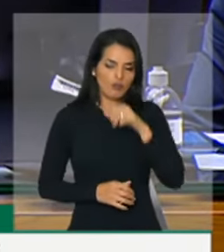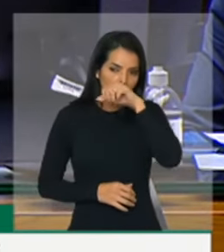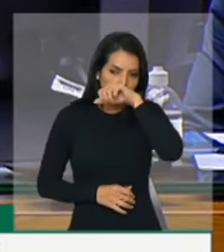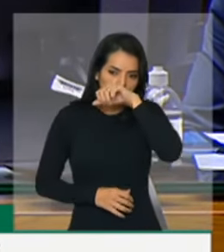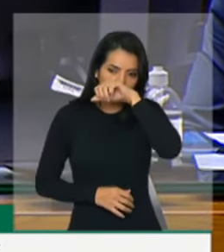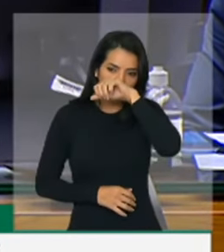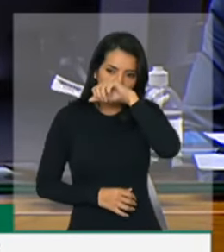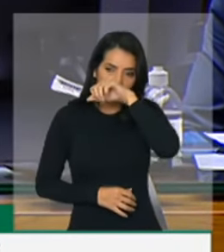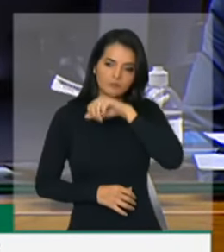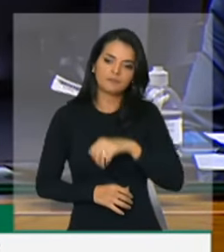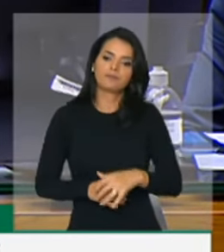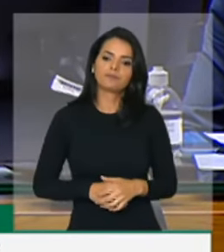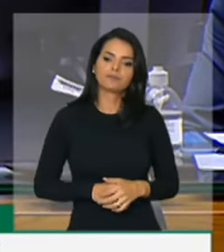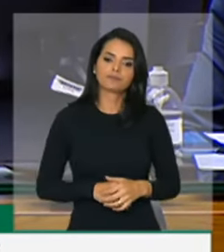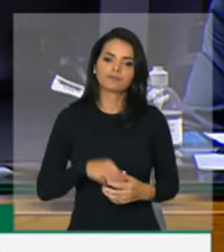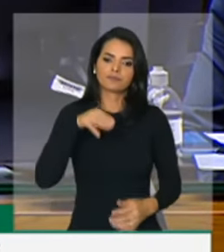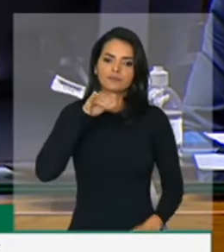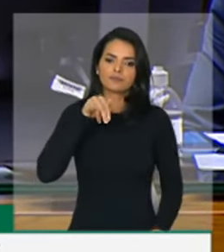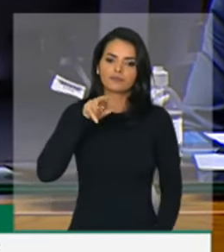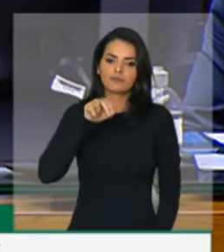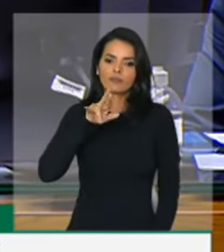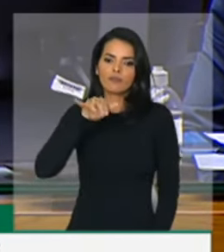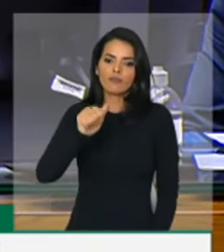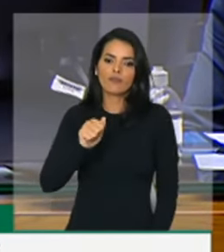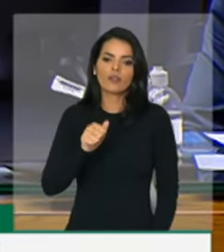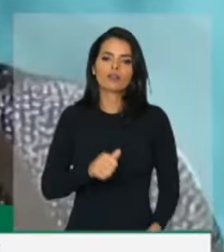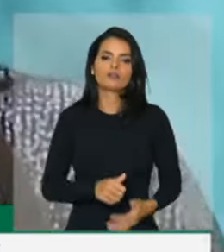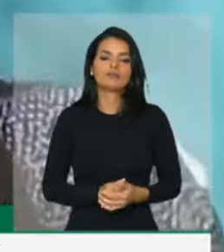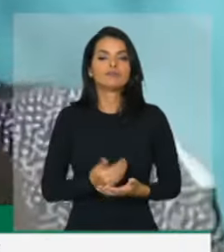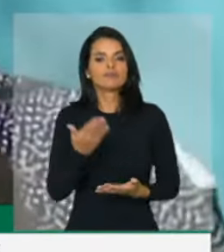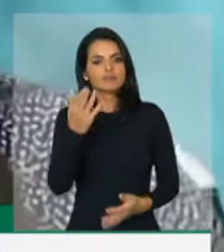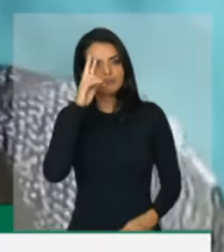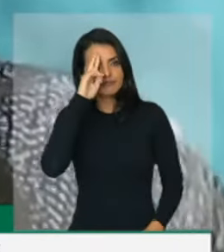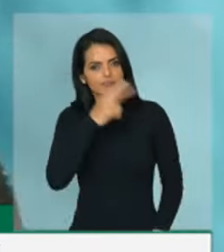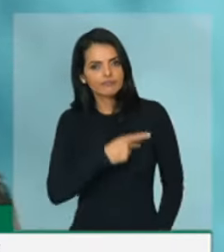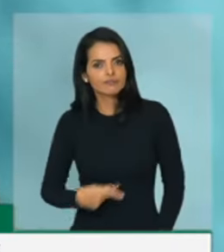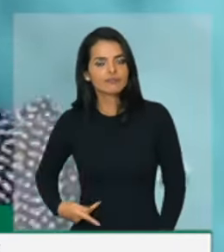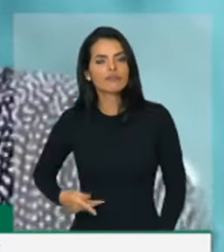PRESIDENTE, NÓS SABEMOS QUE O PROJETO PRECISARIA SER